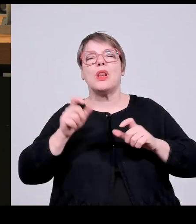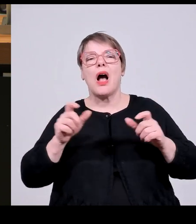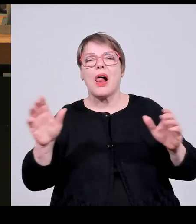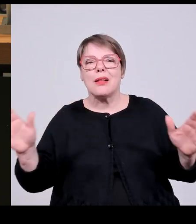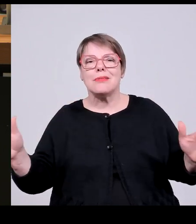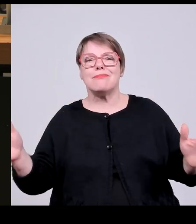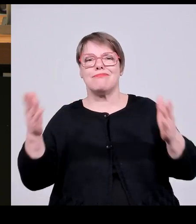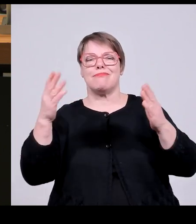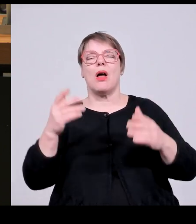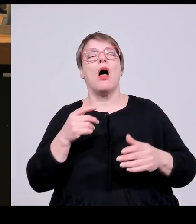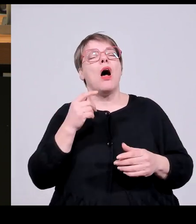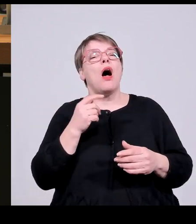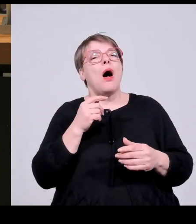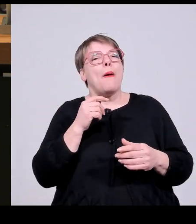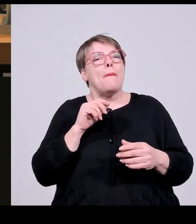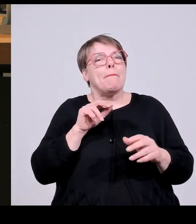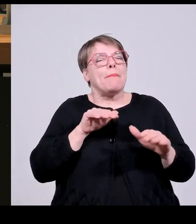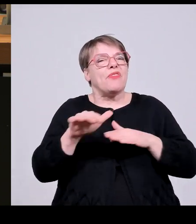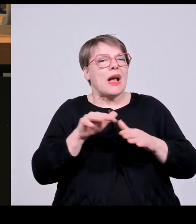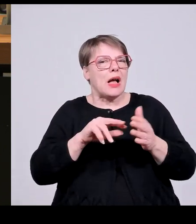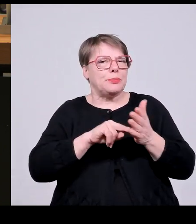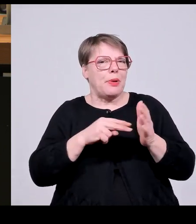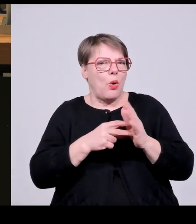einfach so streichen wollen. (Beifall)